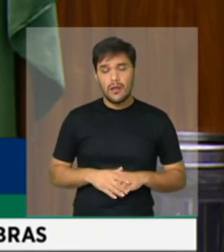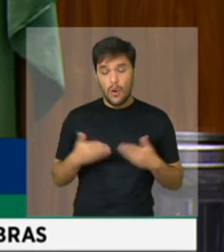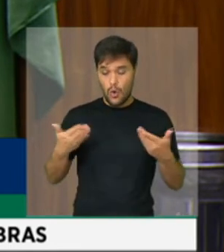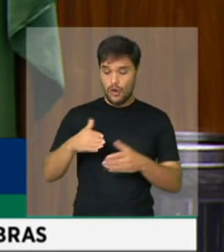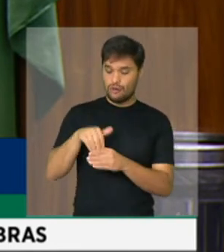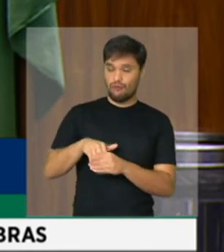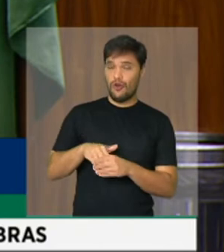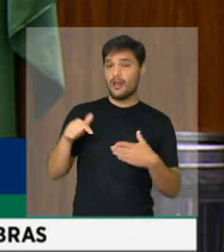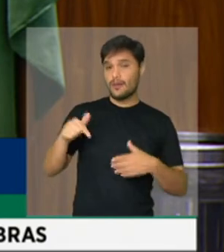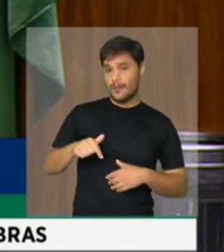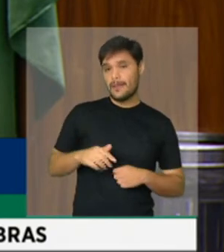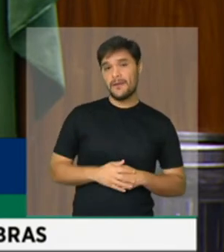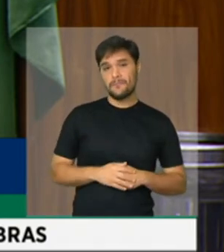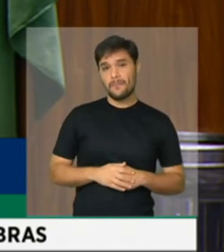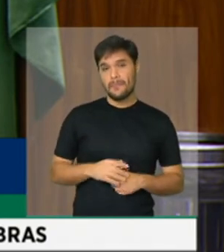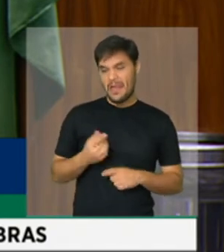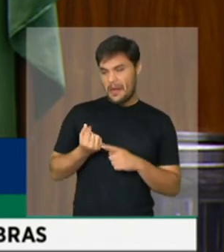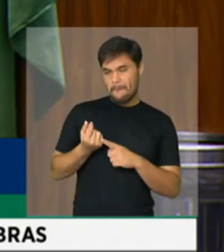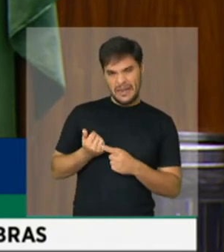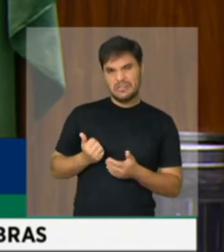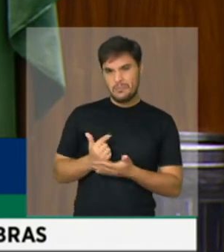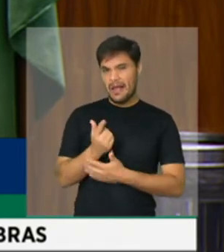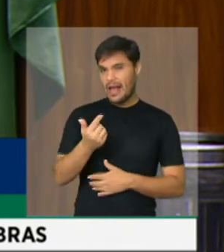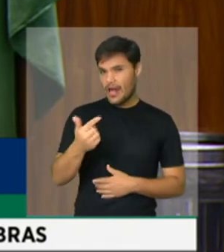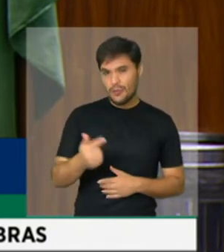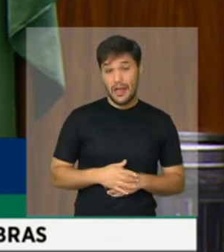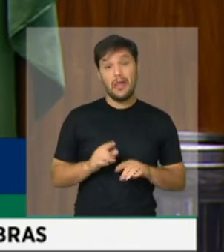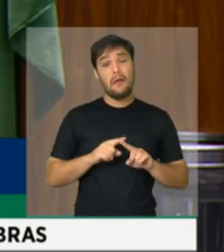NÓS VAMOS DAR AQUI HOJE TAMBÉM NÃO TEM PREÇO MAS TEM UMA GRAVE CONSEQUÊNCIA NA